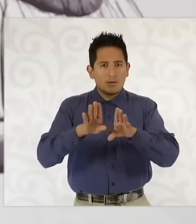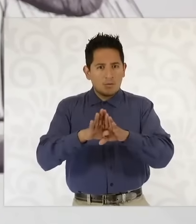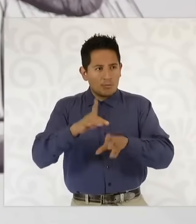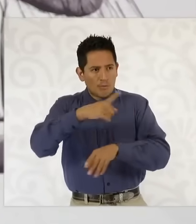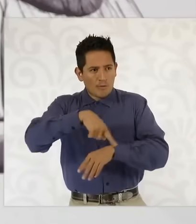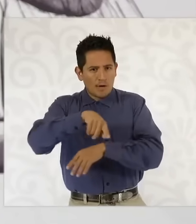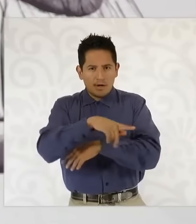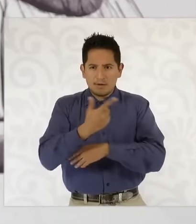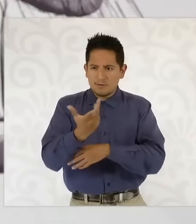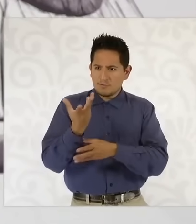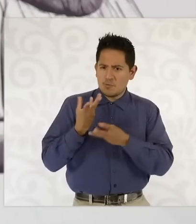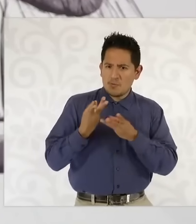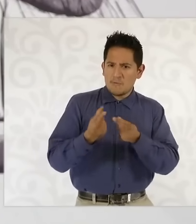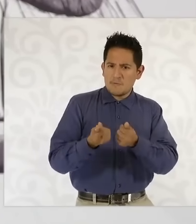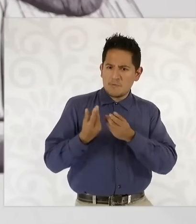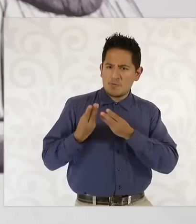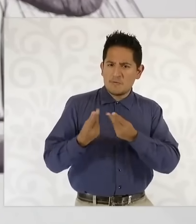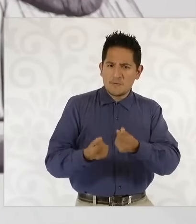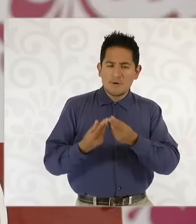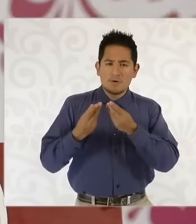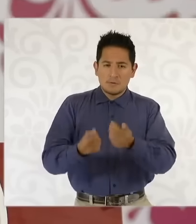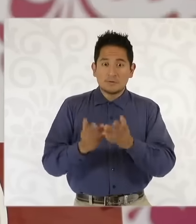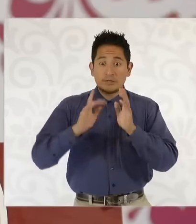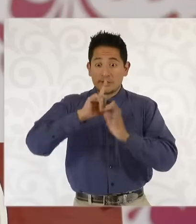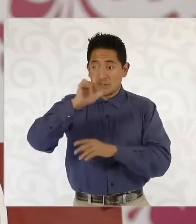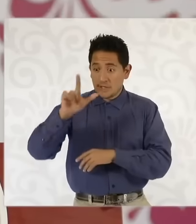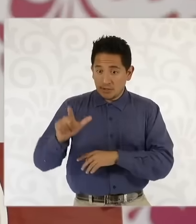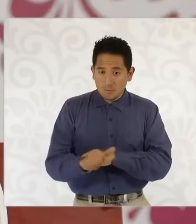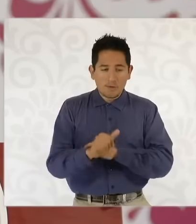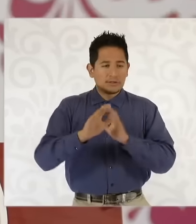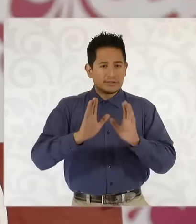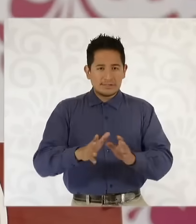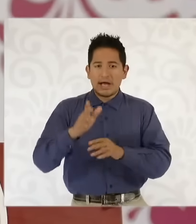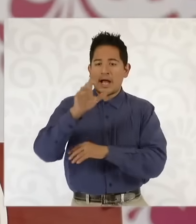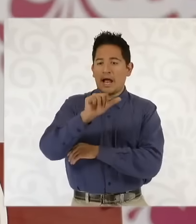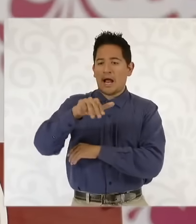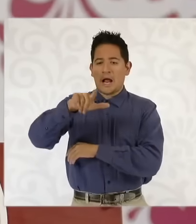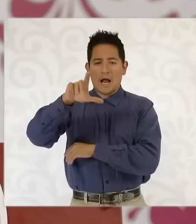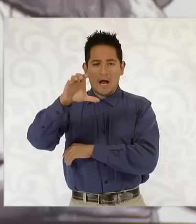pues estamos desde el presidente López Obrador, porque allí se bajaron todos los sueldos y ahora